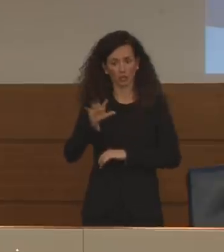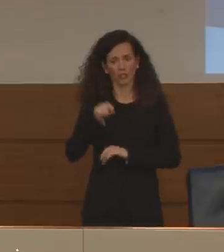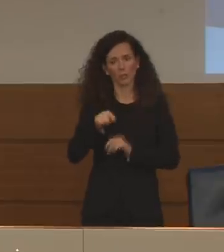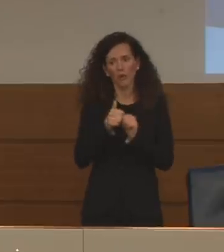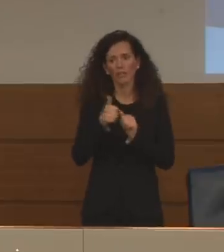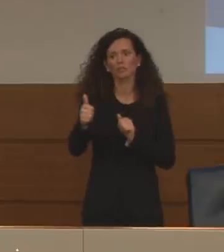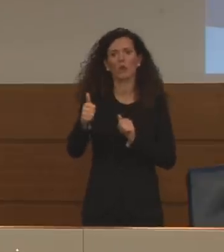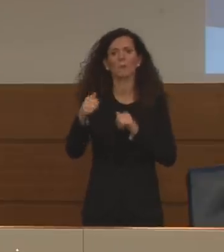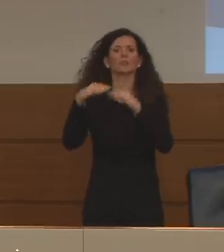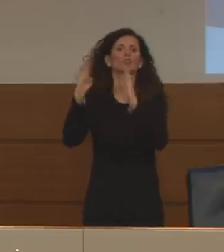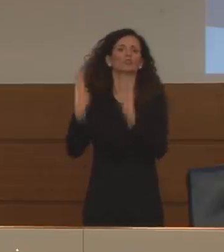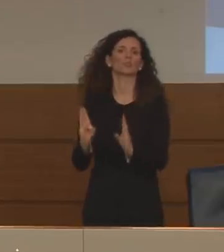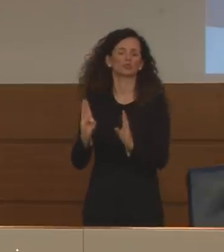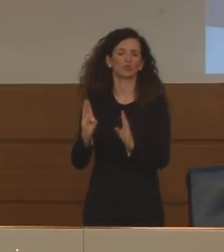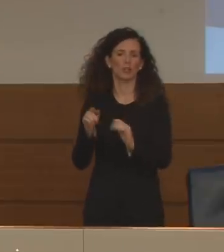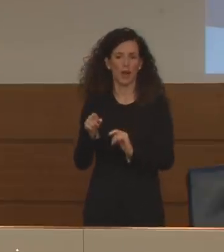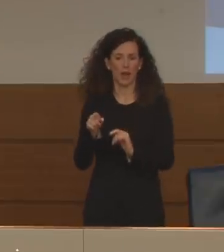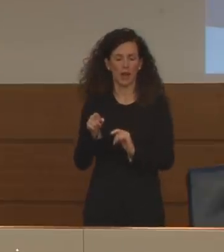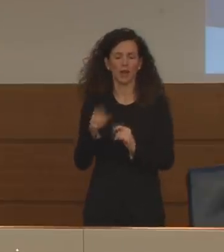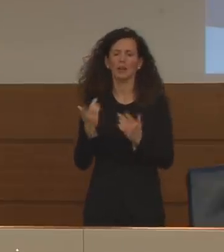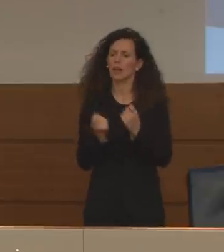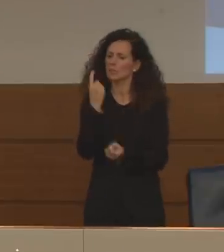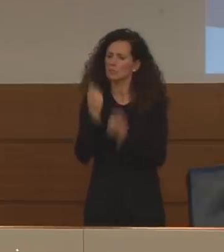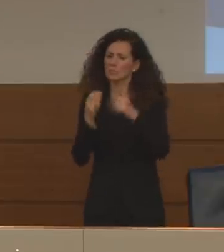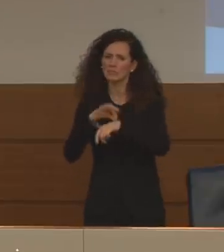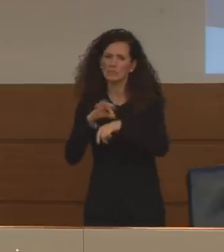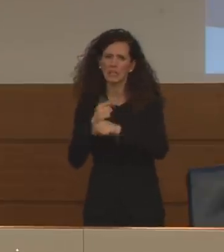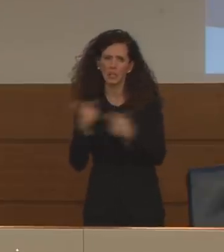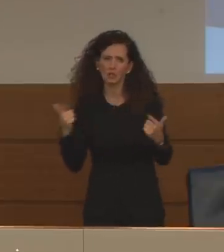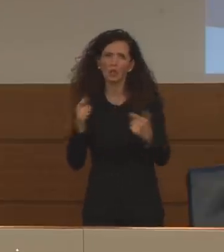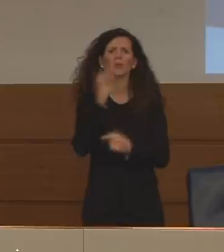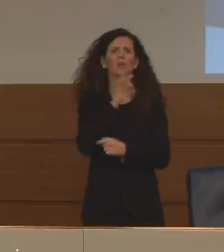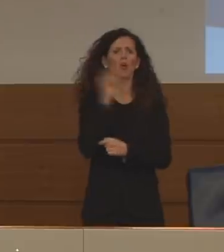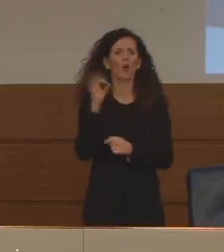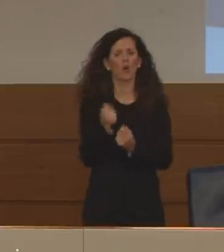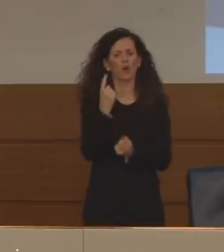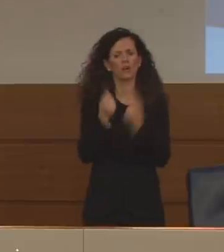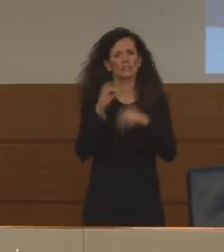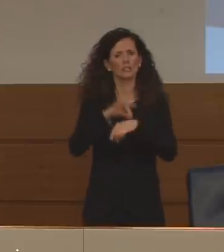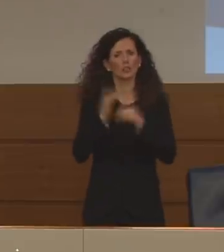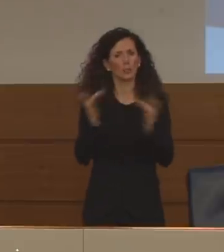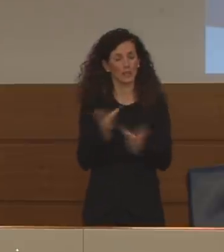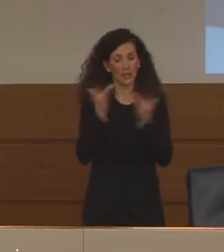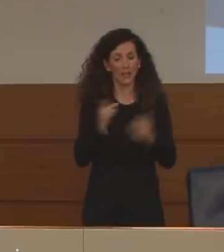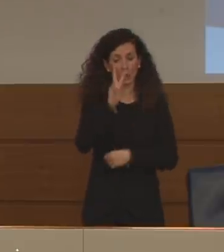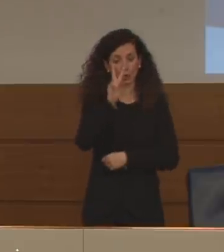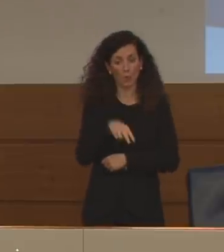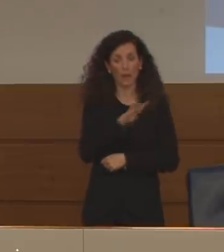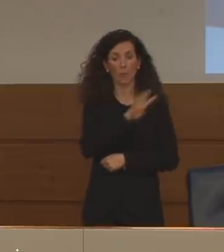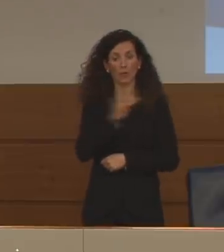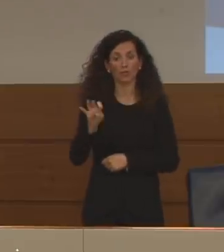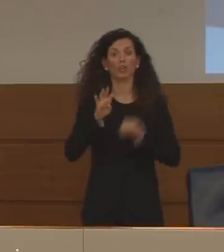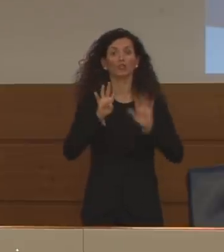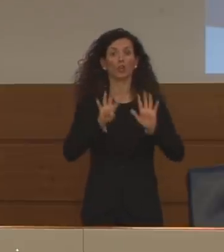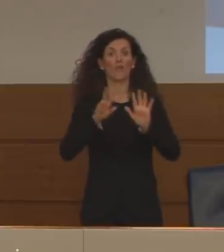domiciliare senza sintomi o con sintomi lievi, 2.498 sono in terapia intensiva